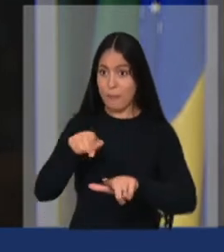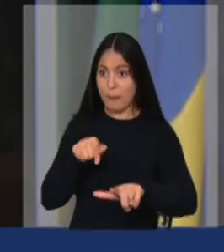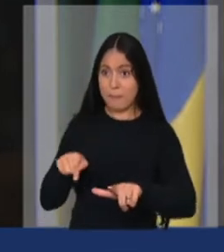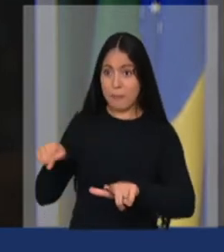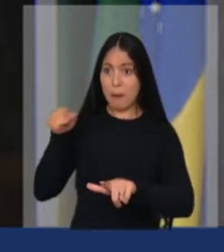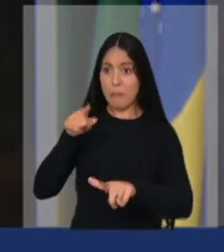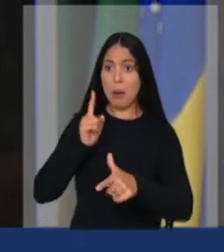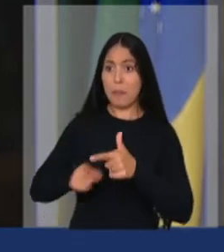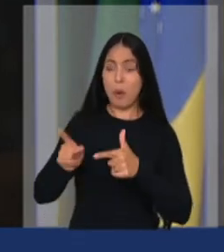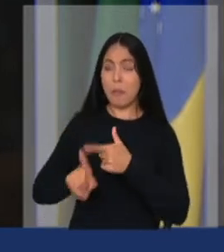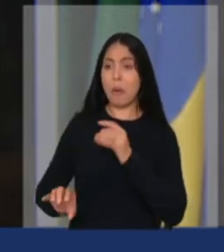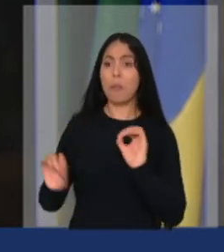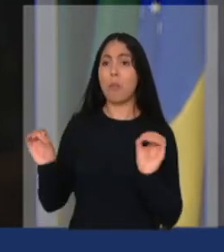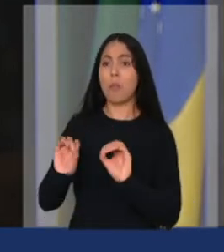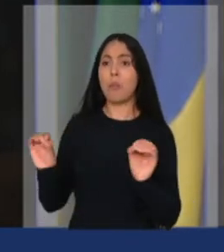ESTÃO COM TECNOLOGIA DO SÉCULO 21. POR QUE É SER